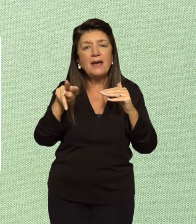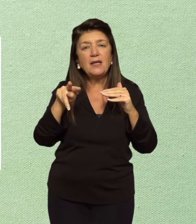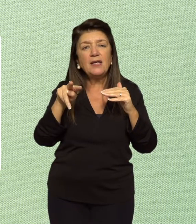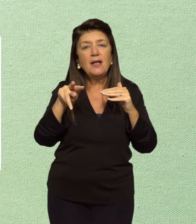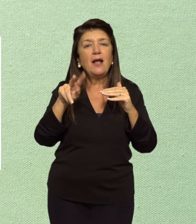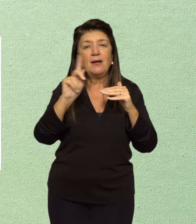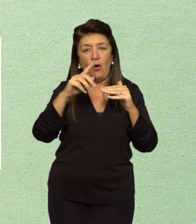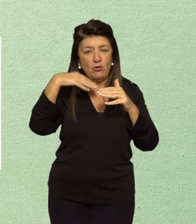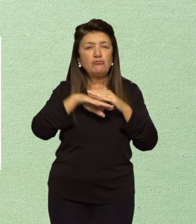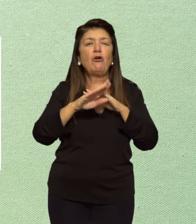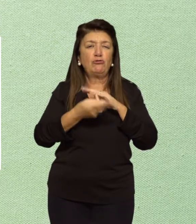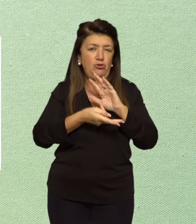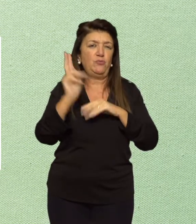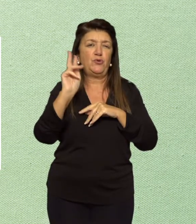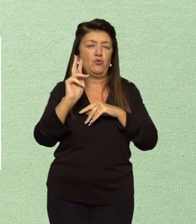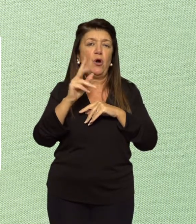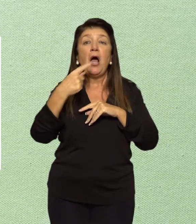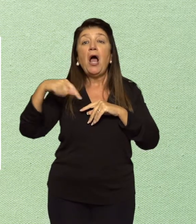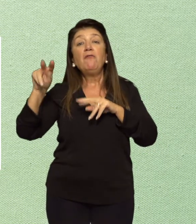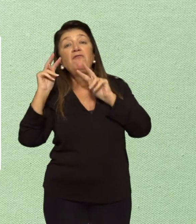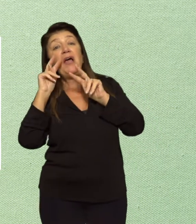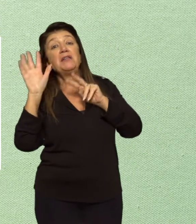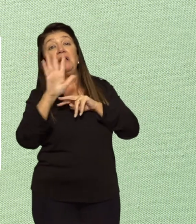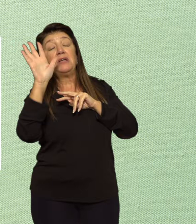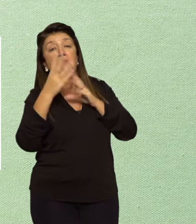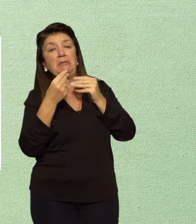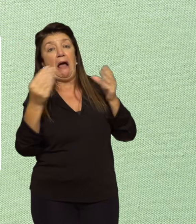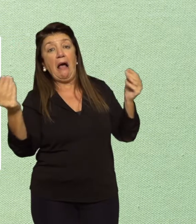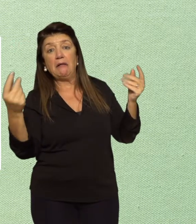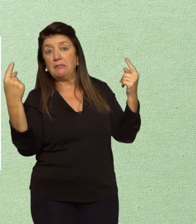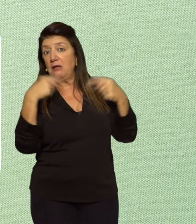femminicidi siano tanti, che le violenze domestiche siano tante, sappiamo che c'è di più di quello che